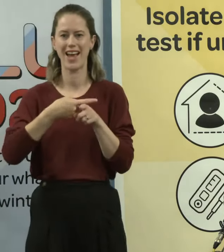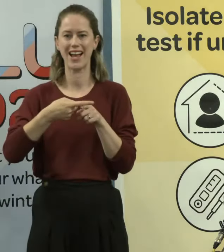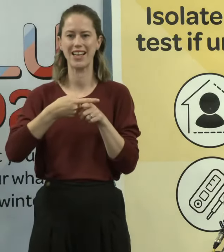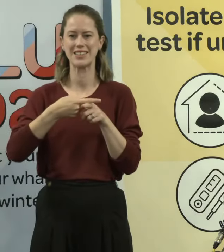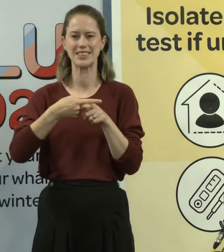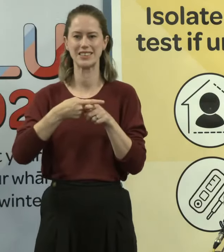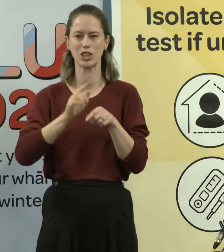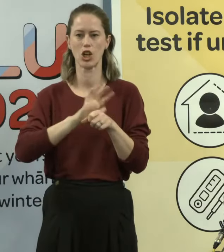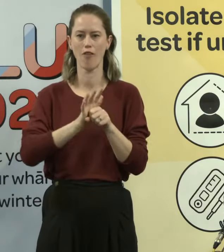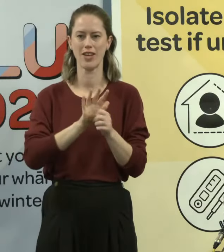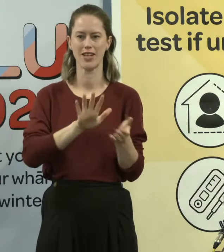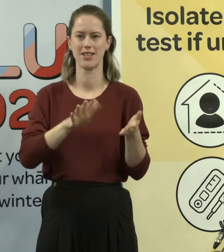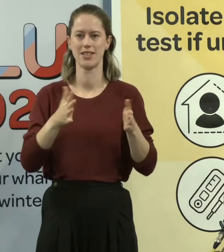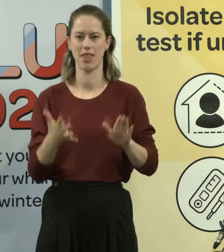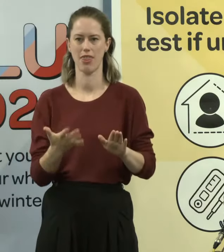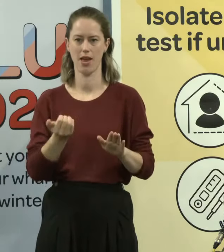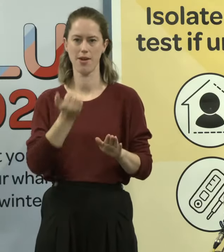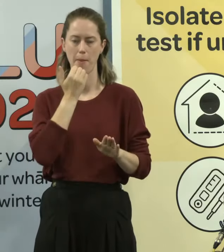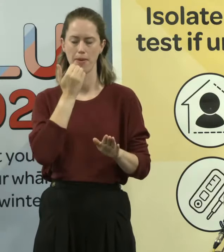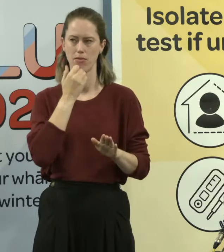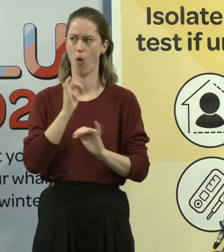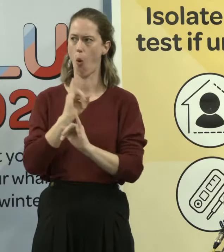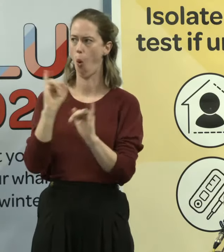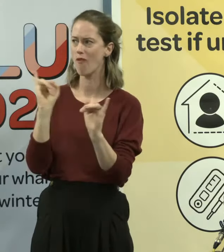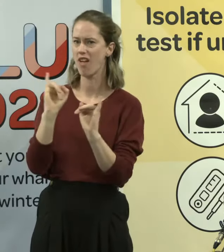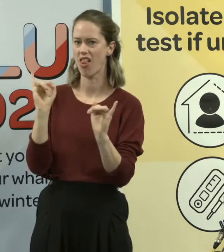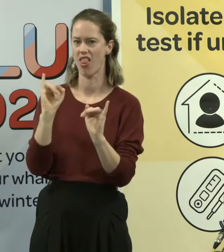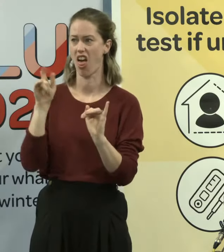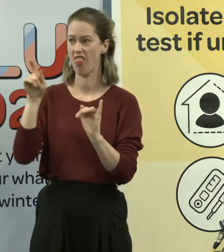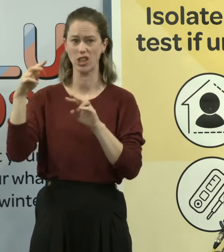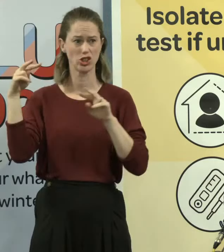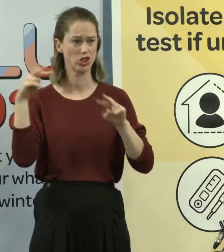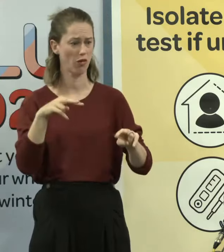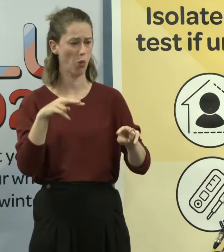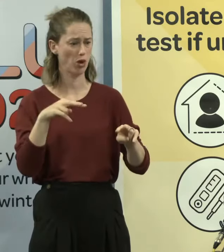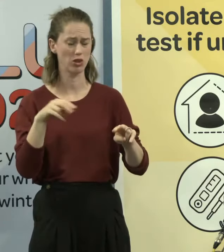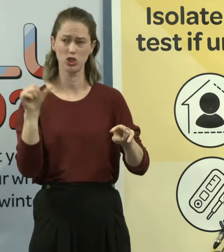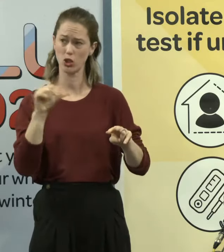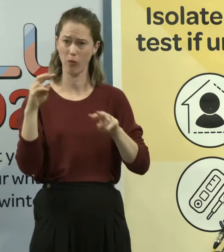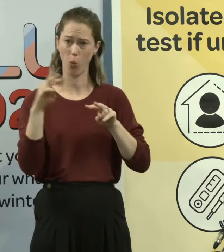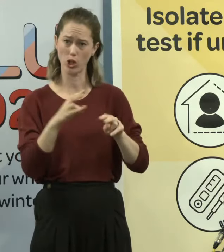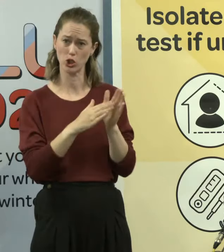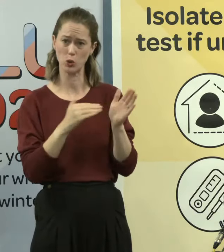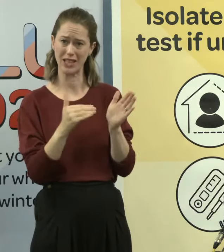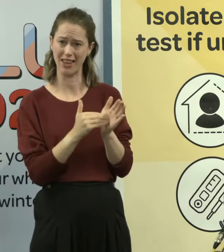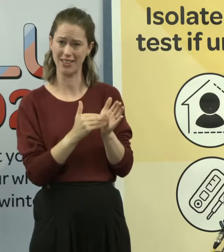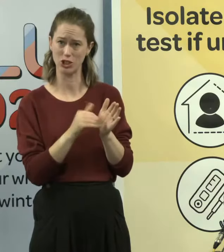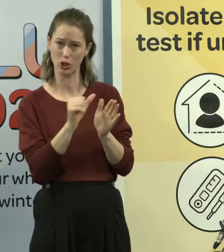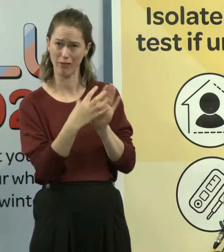rarangi nga reeti mate.